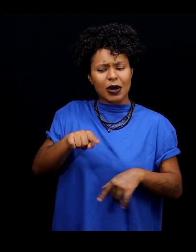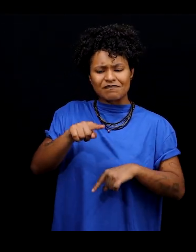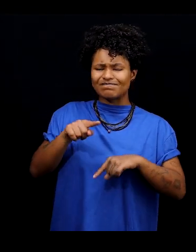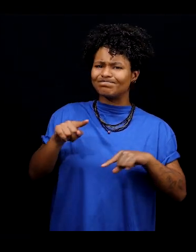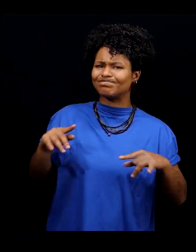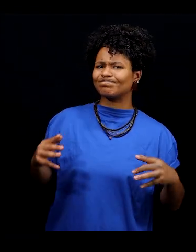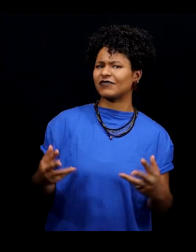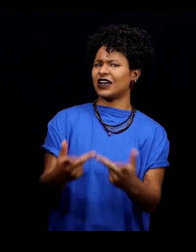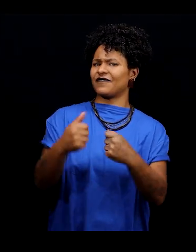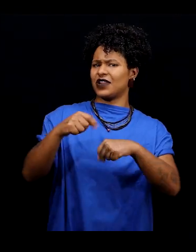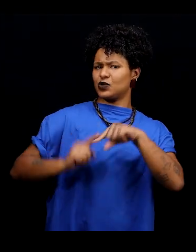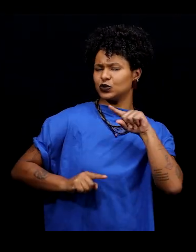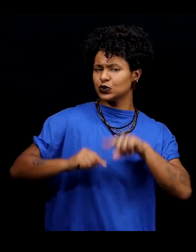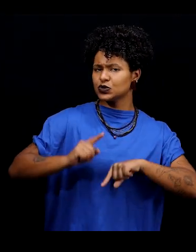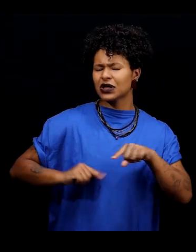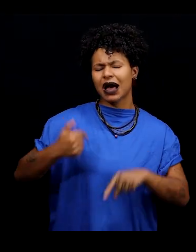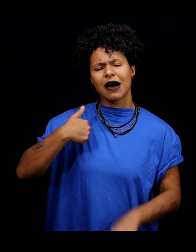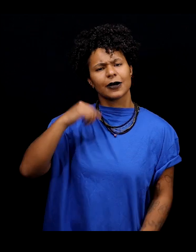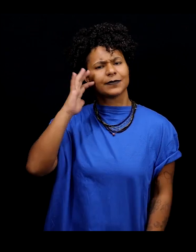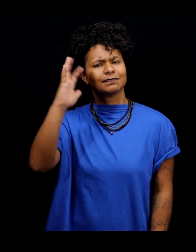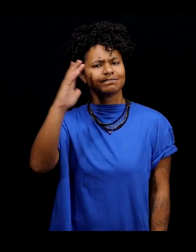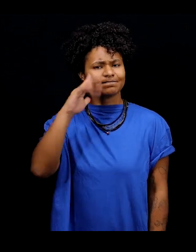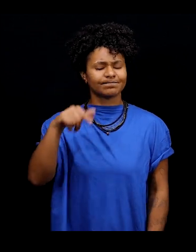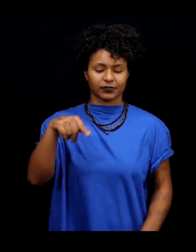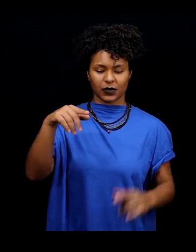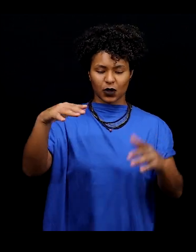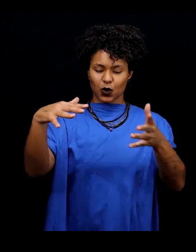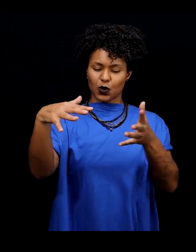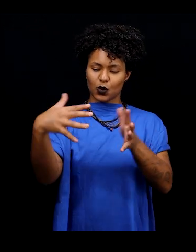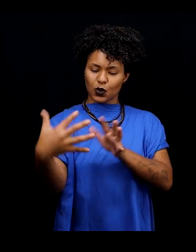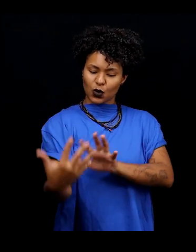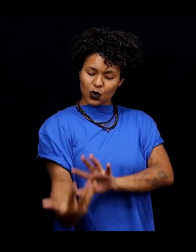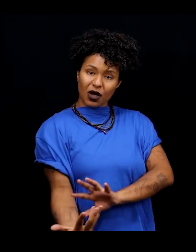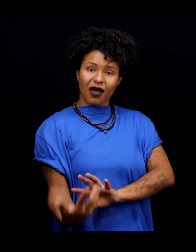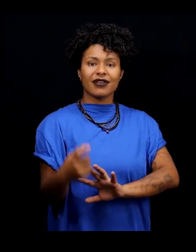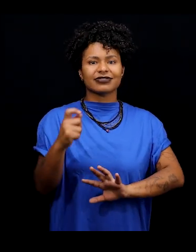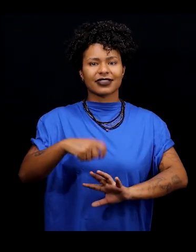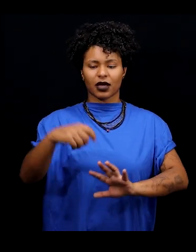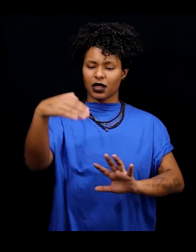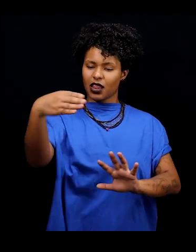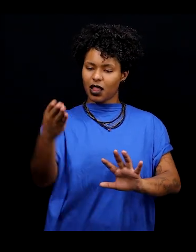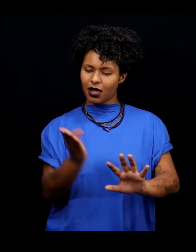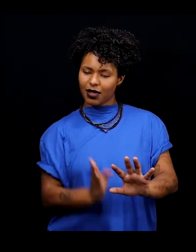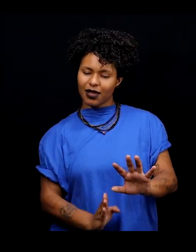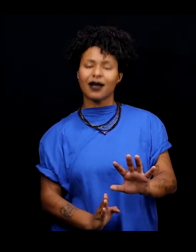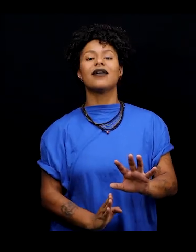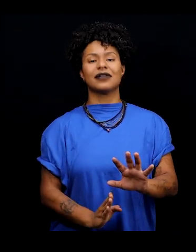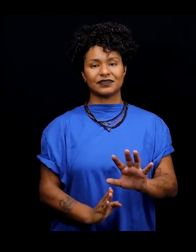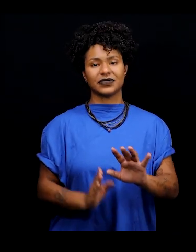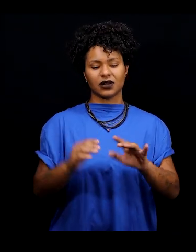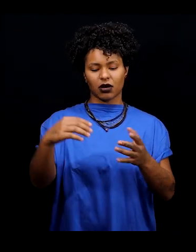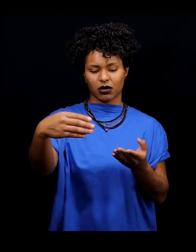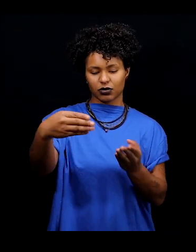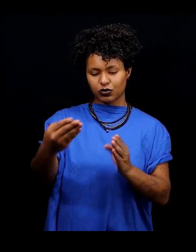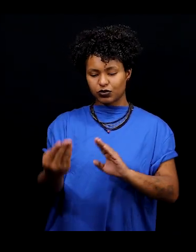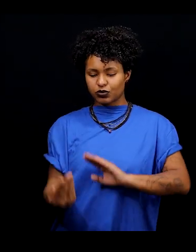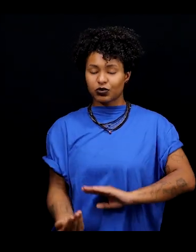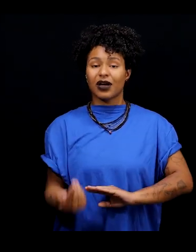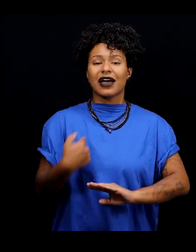logo imaginei que estas lâminas pudessem continuar aqui e fazer uma trajetória... ser mais escultórico.